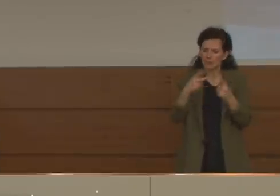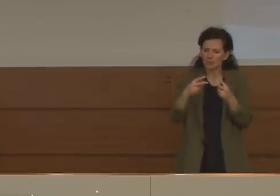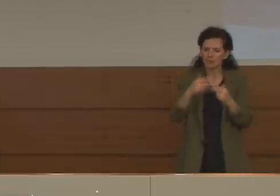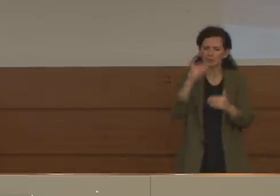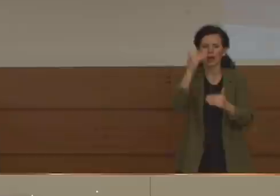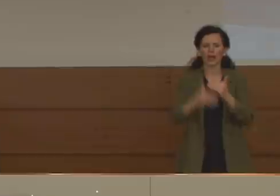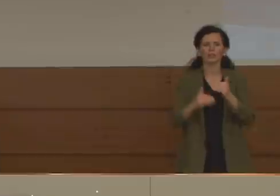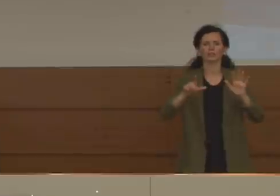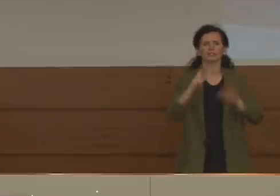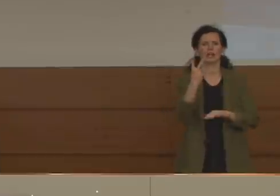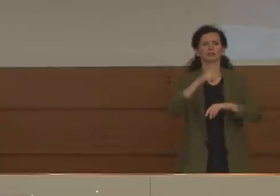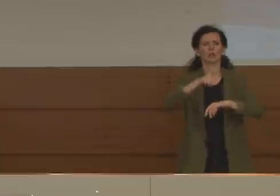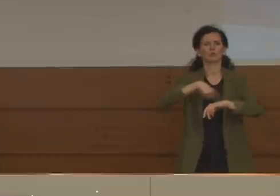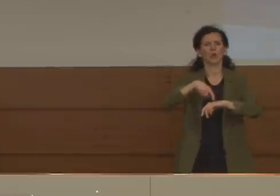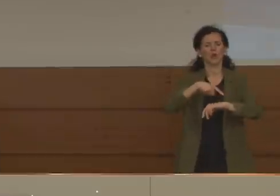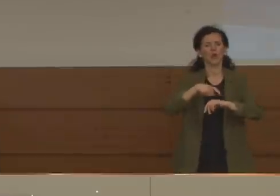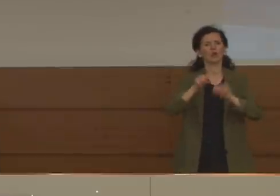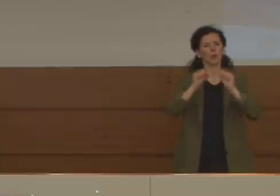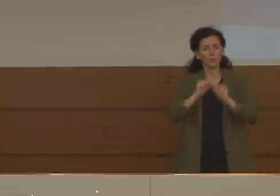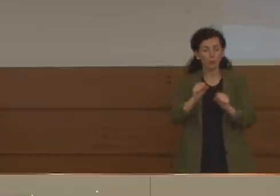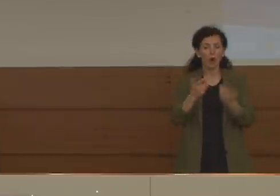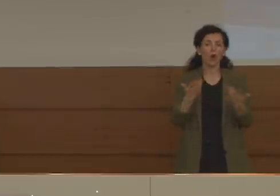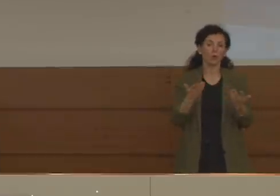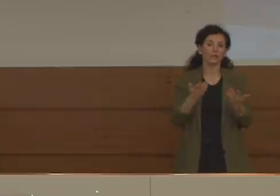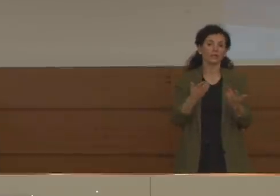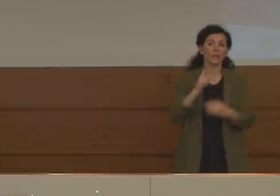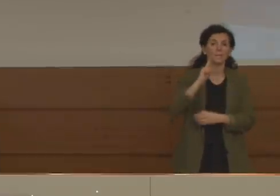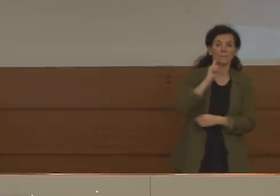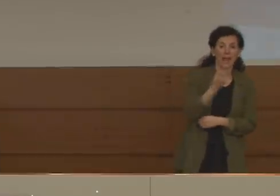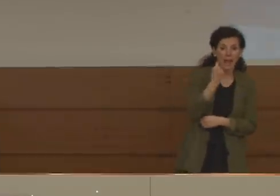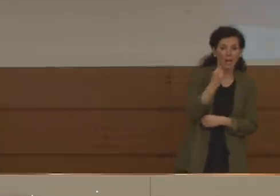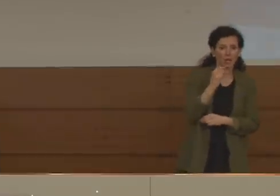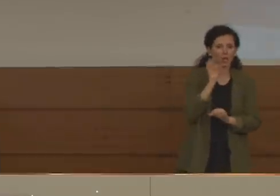di questi pazienti. Cioè prevenire e non ricoverare quando i sintomi diventano